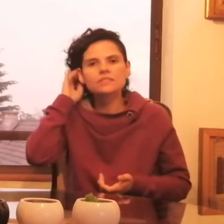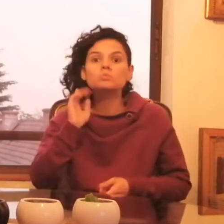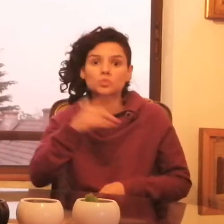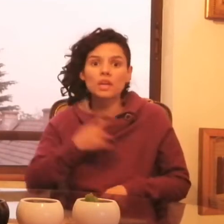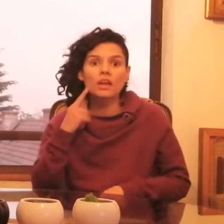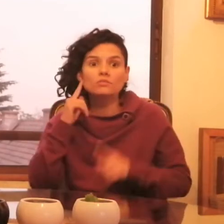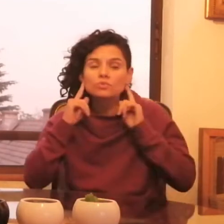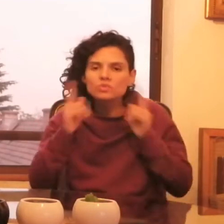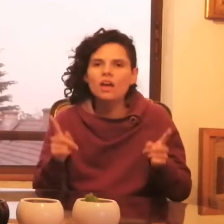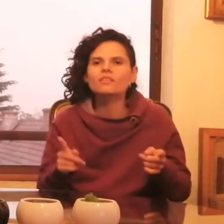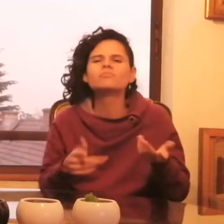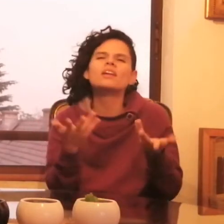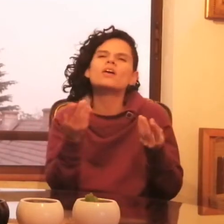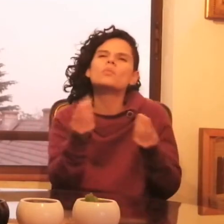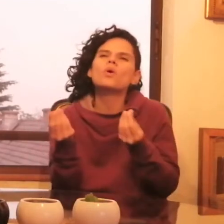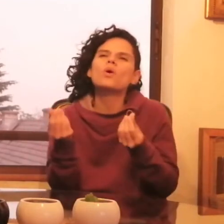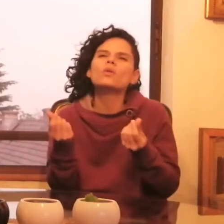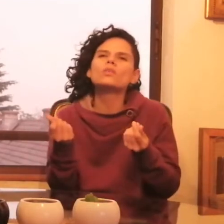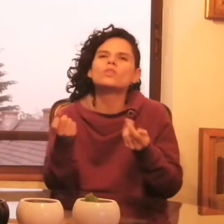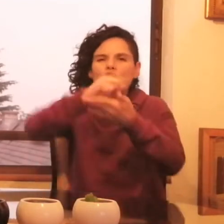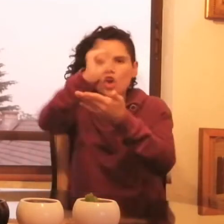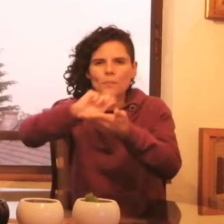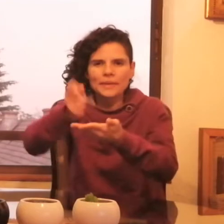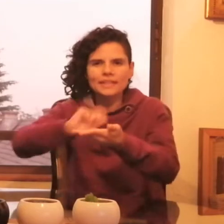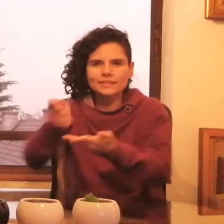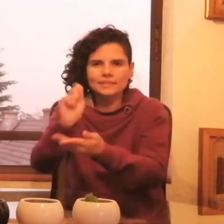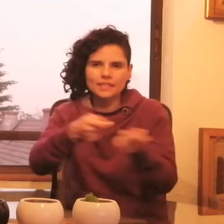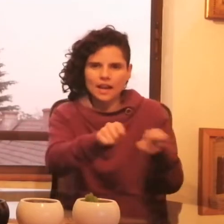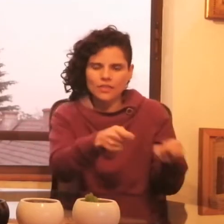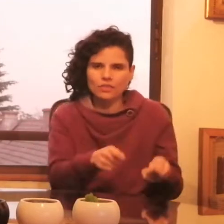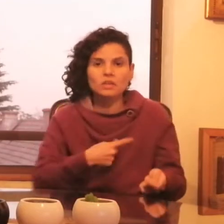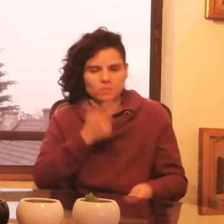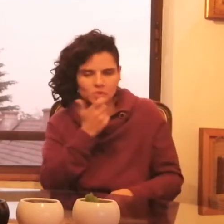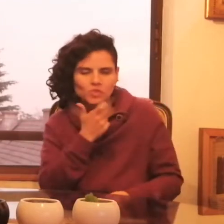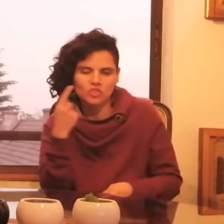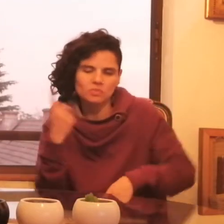era como un cómic radial, era muy chistoso y era súper novedoso en realidad, para la época era